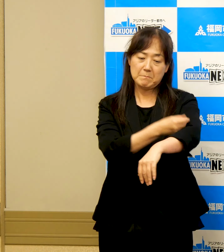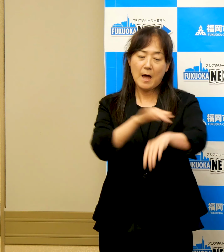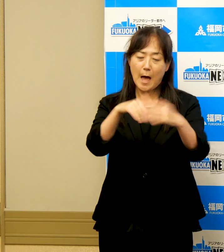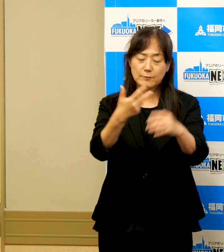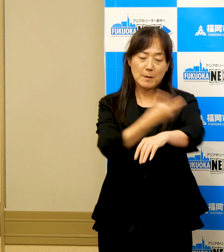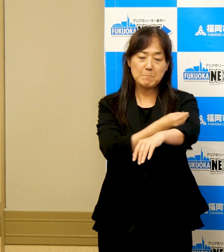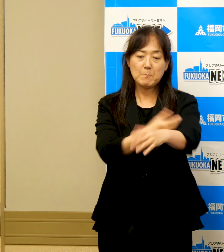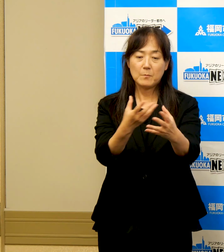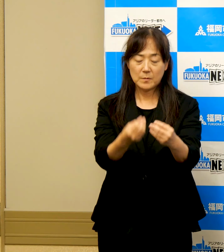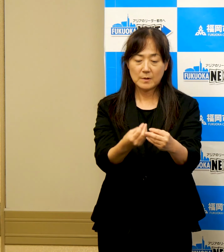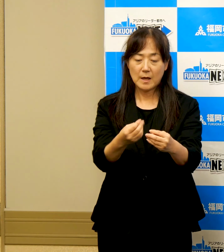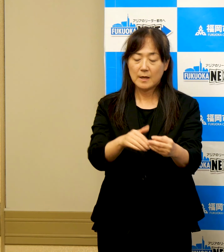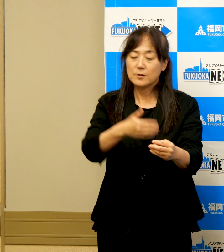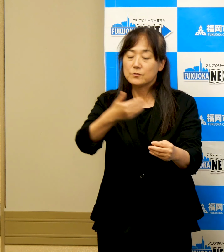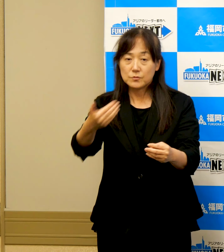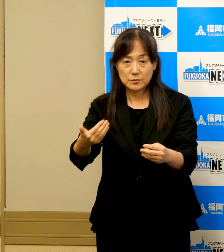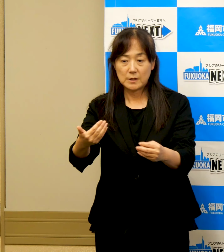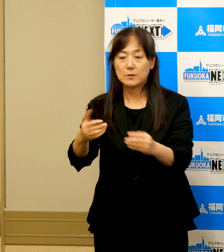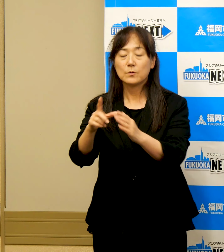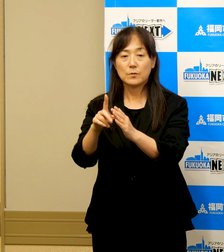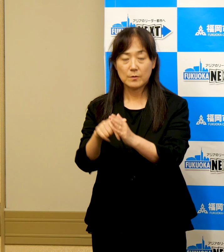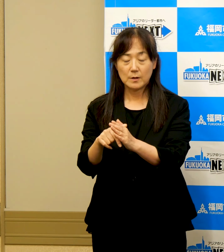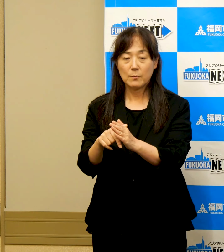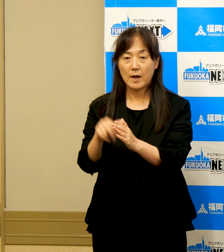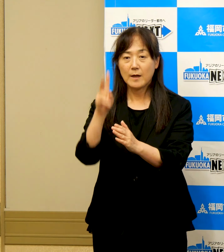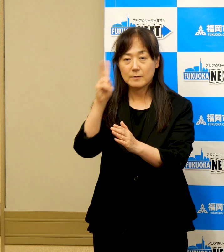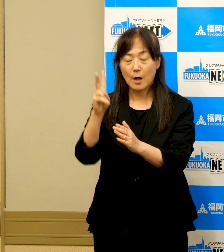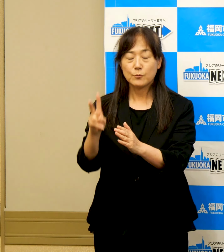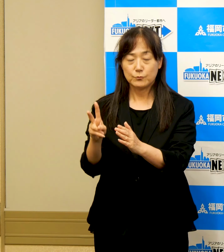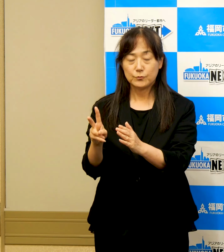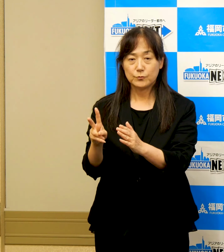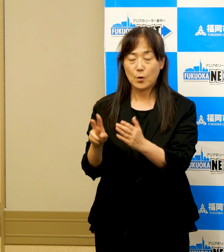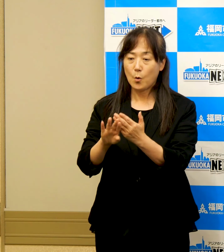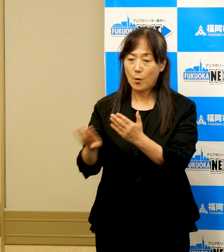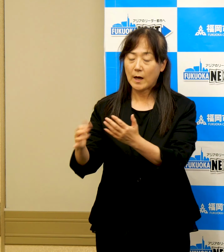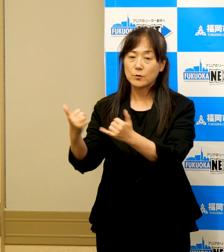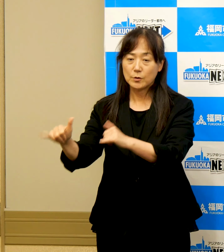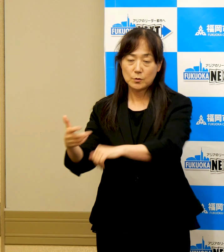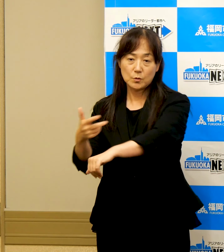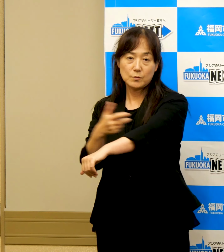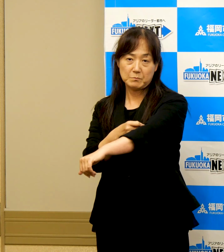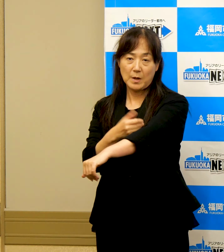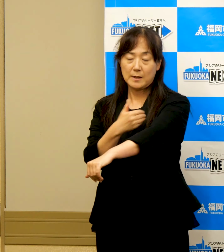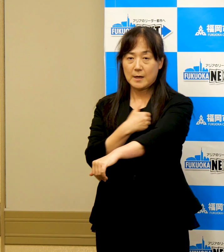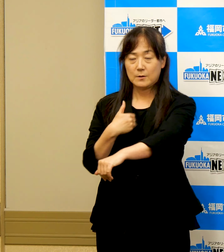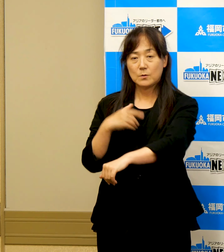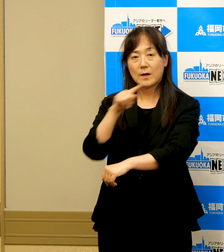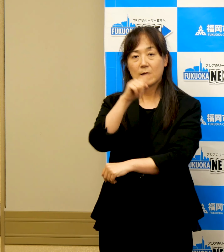そうなってまたフェーズが変わってくると 多分そういったことも できてくるようになるのかなとは思いますが